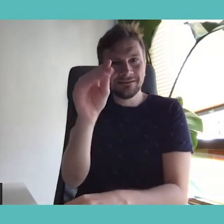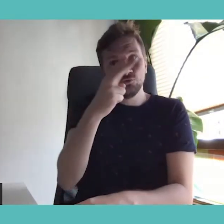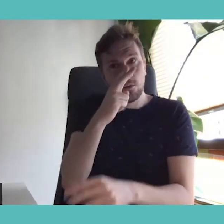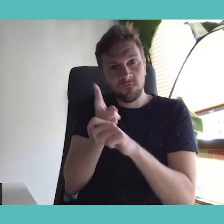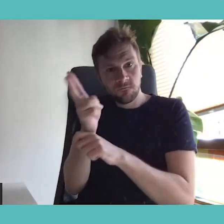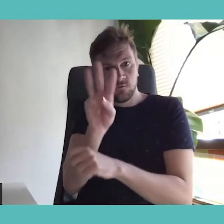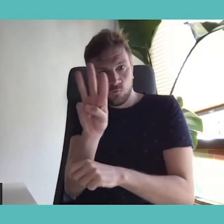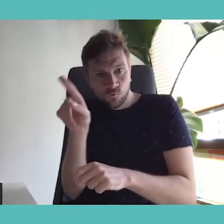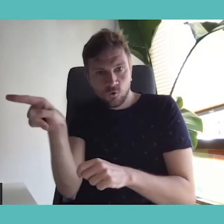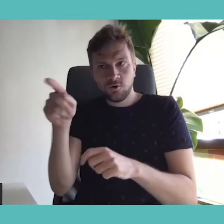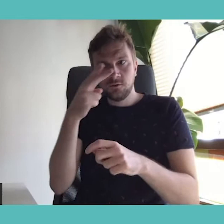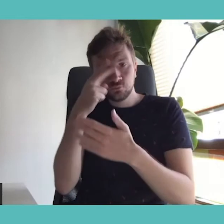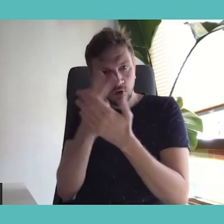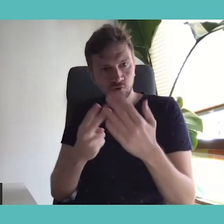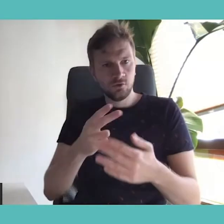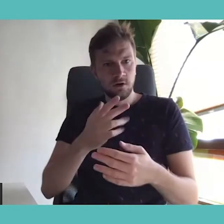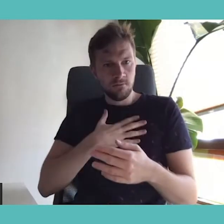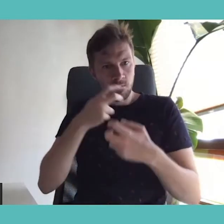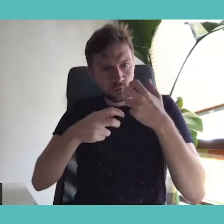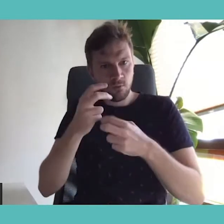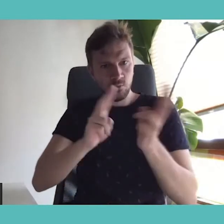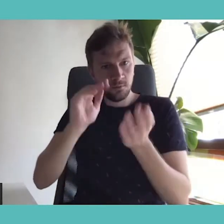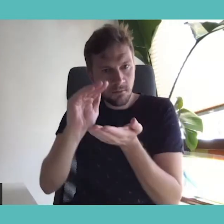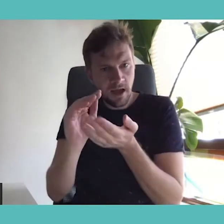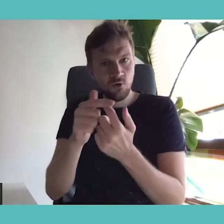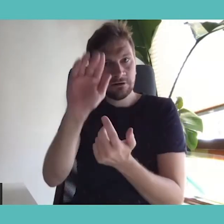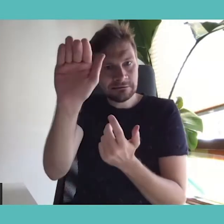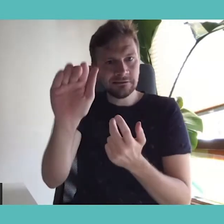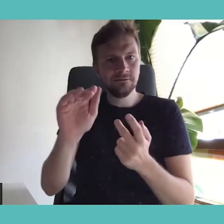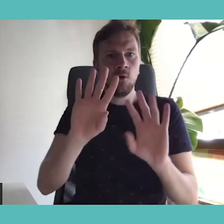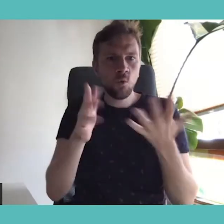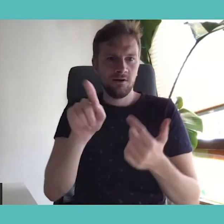Możemy powiedzieć mu, żeby zobaczył stronę www.dostepnytłumaczpjm.pl, przeczytał o problemie "małego" tłumacza.